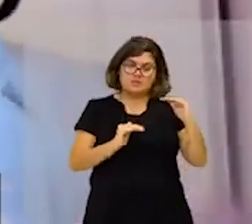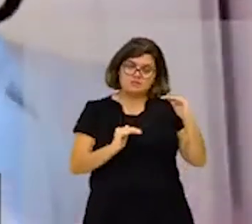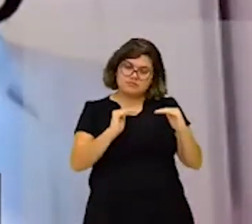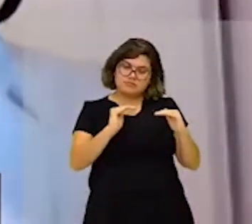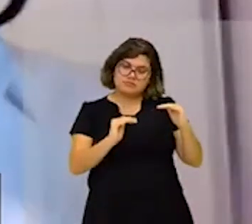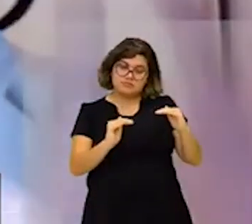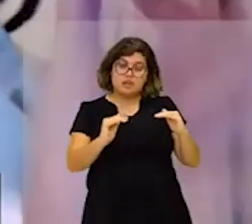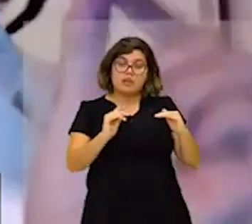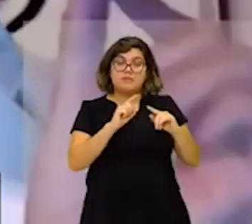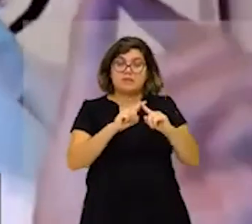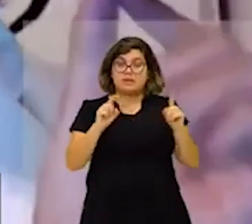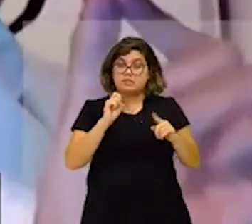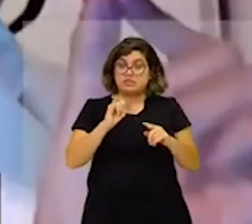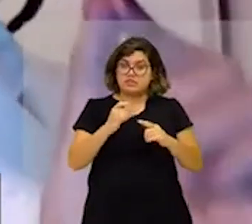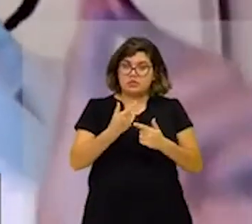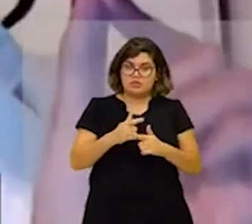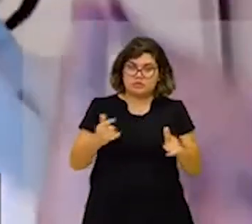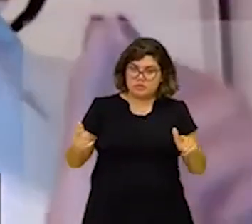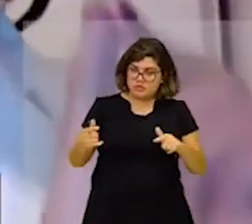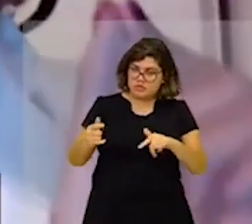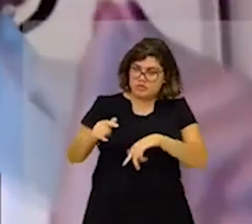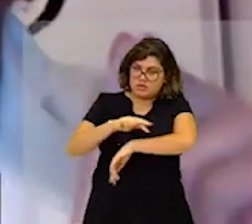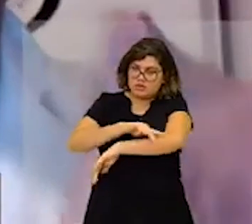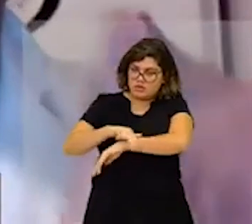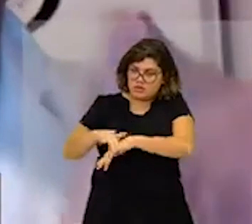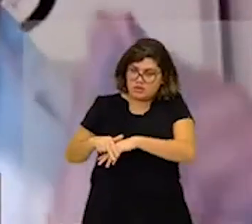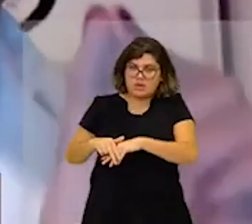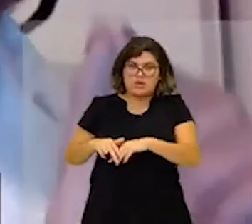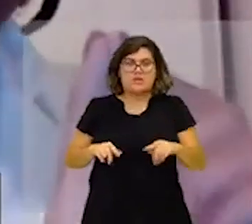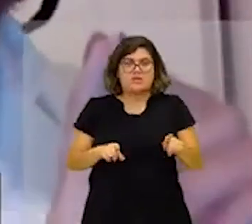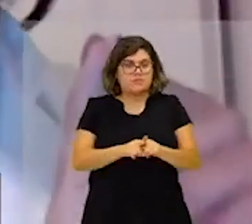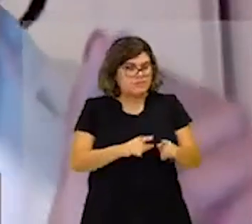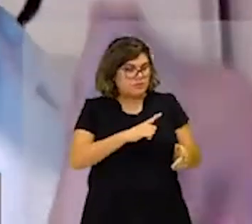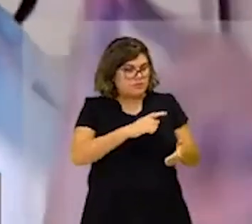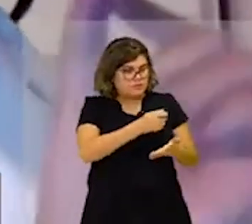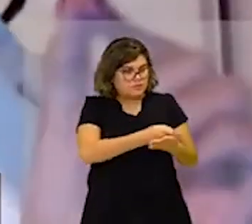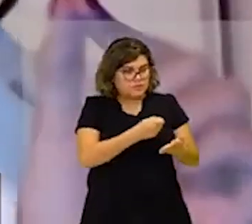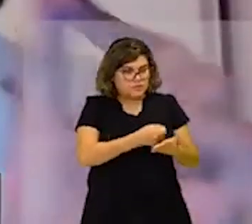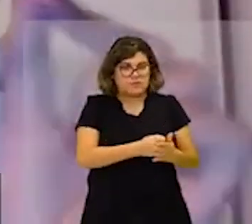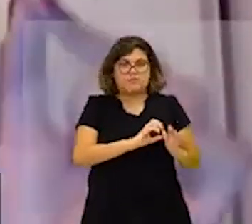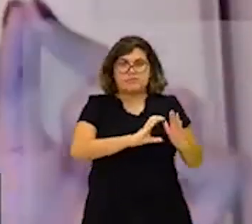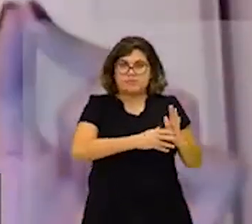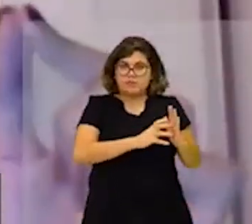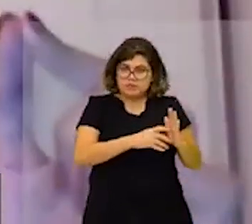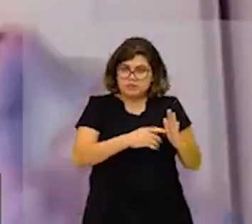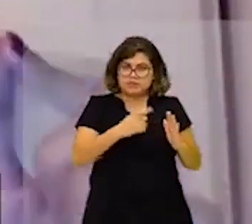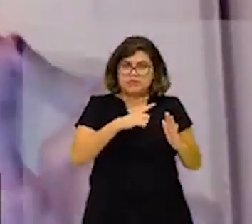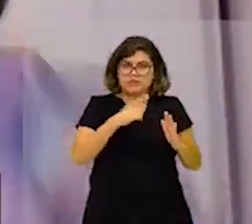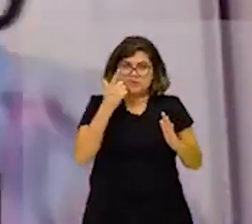eu não tenho as cotas raciais e tem obrigação que partidos políticos e pedirem o fundo uma